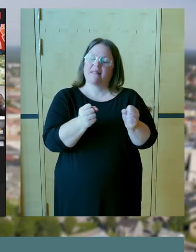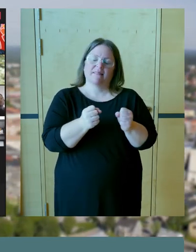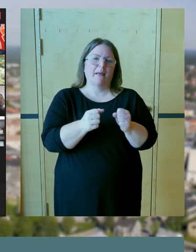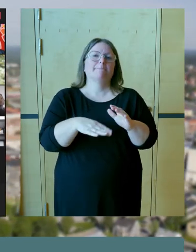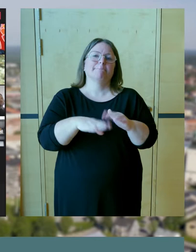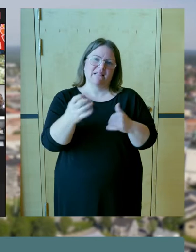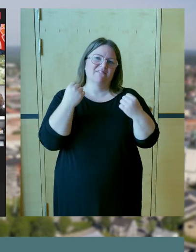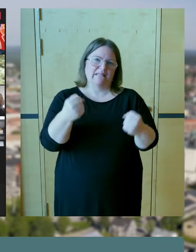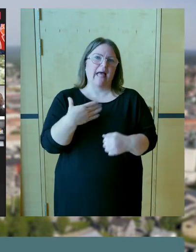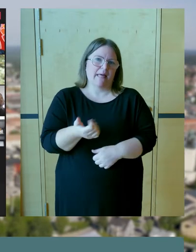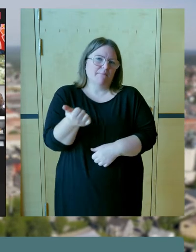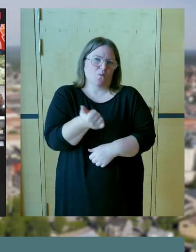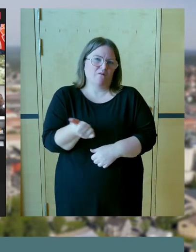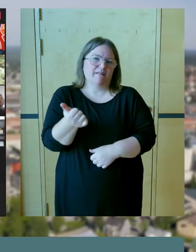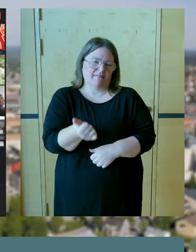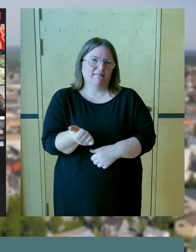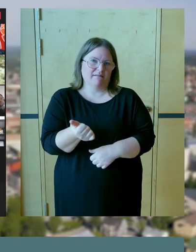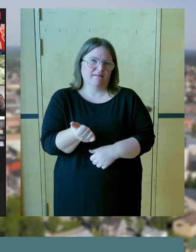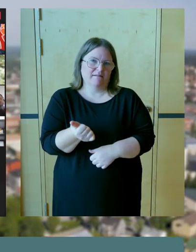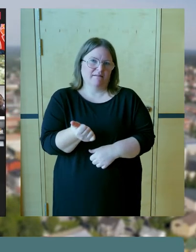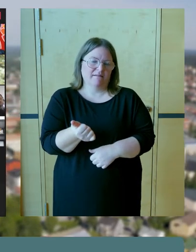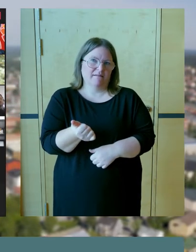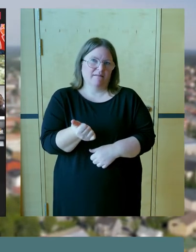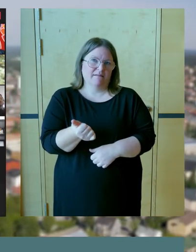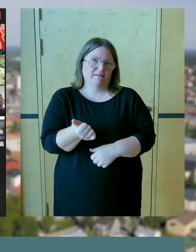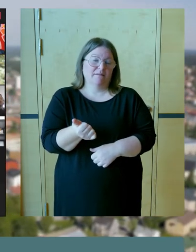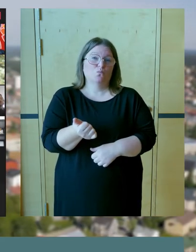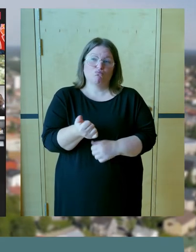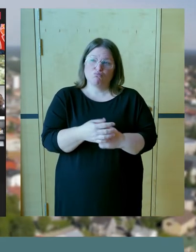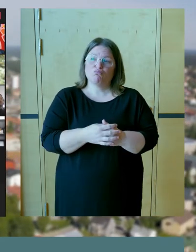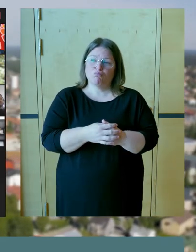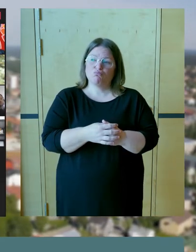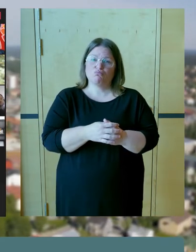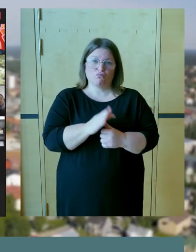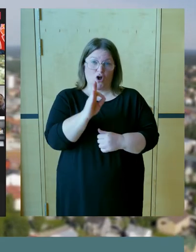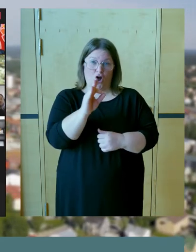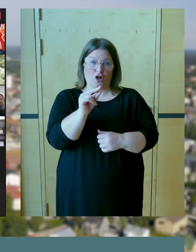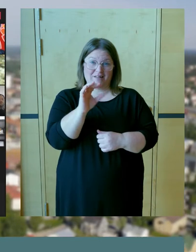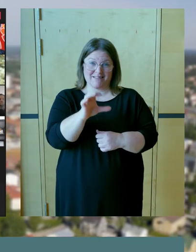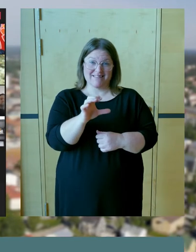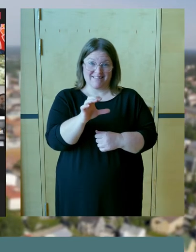Och jag har redan smittats Hans brettschneider Det handlar hela kommunen nu